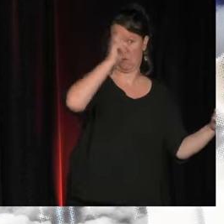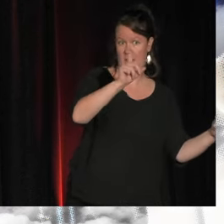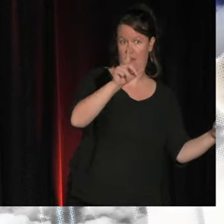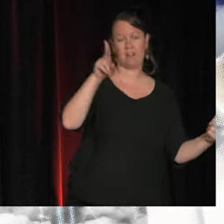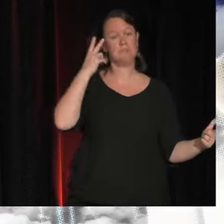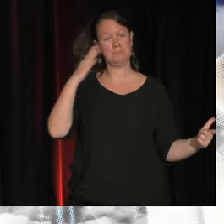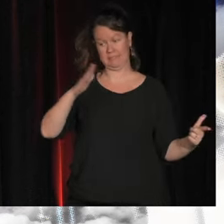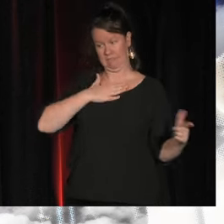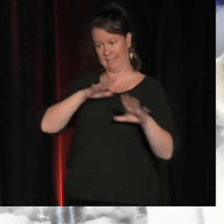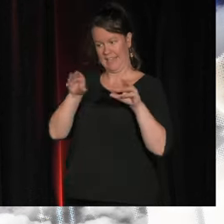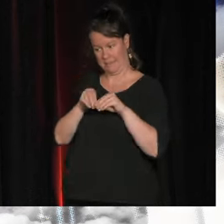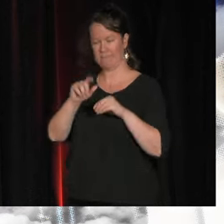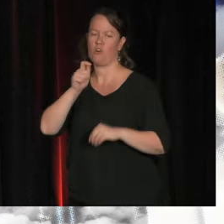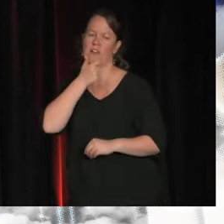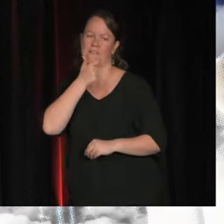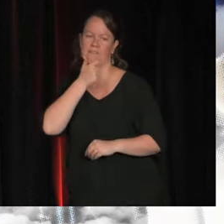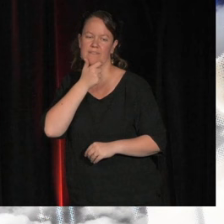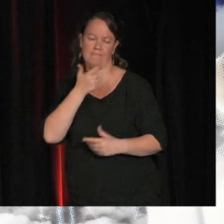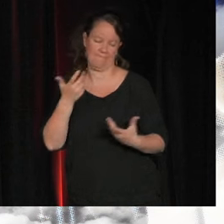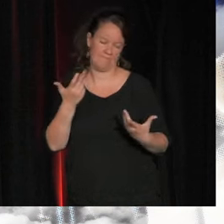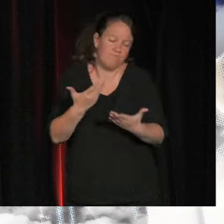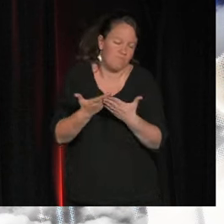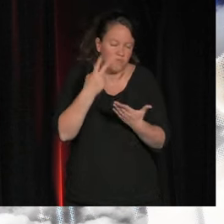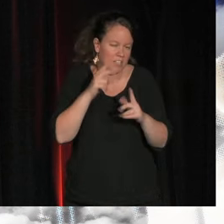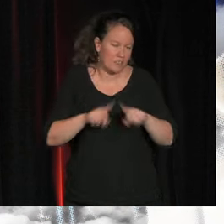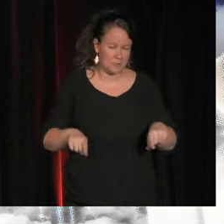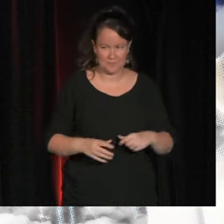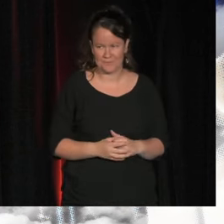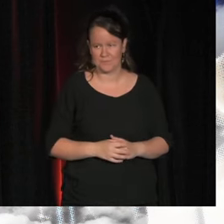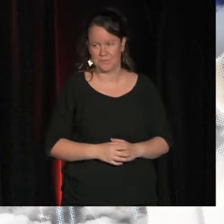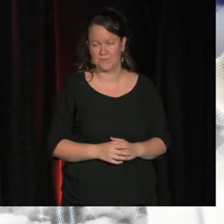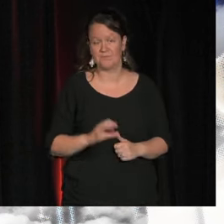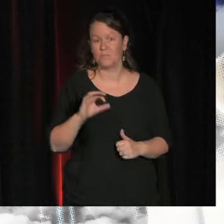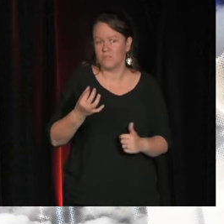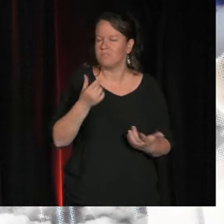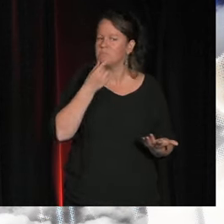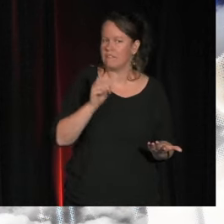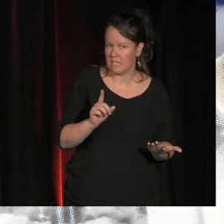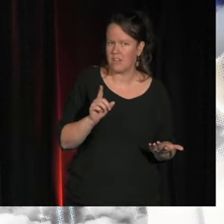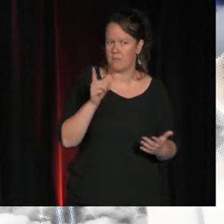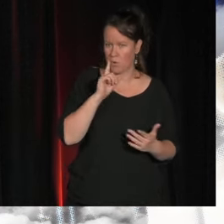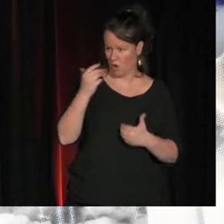C'est une façon un peu de distinguer. Et du coup, ce n'est pas toujours évident parce qu'ils ont quand même vraiment un casting qui est relativement divers.